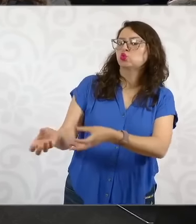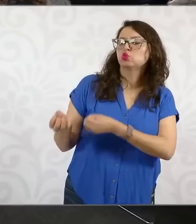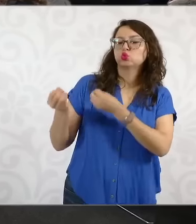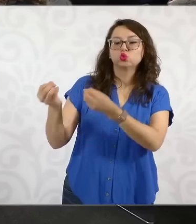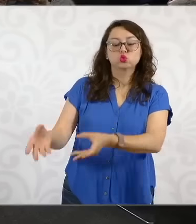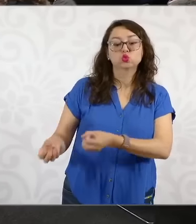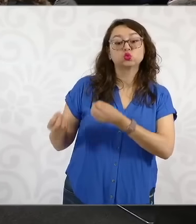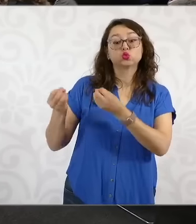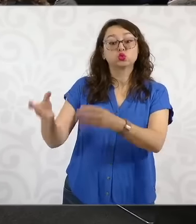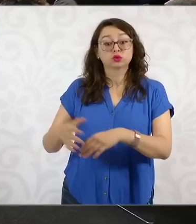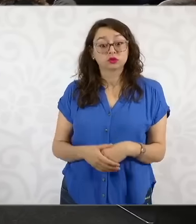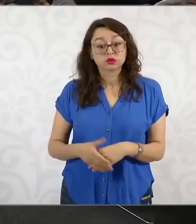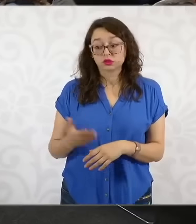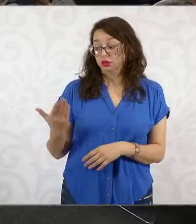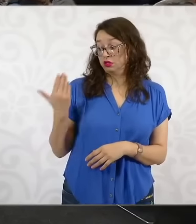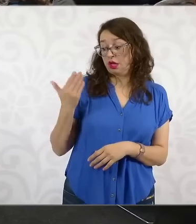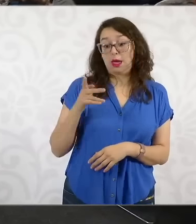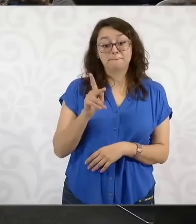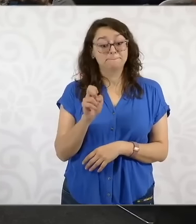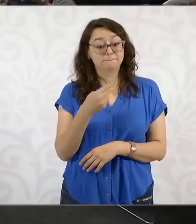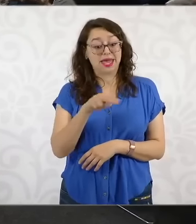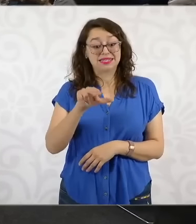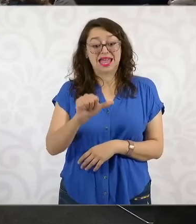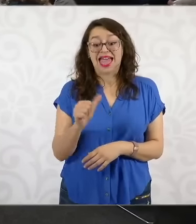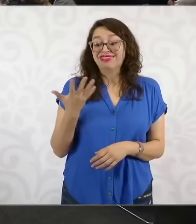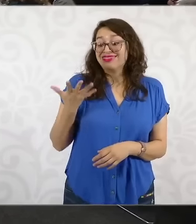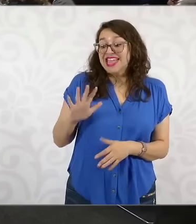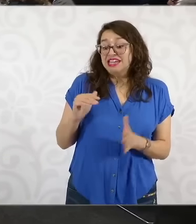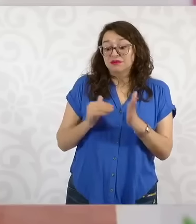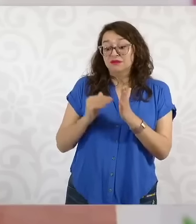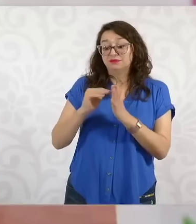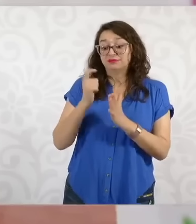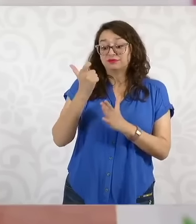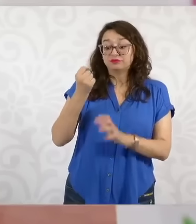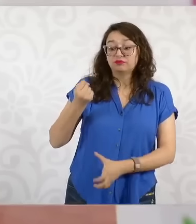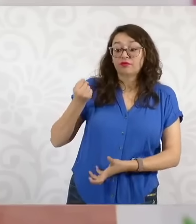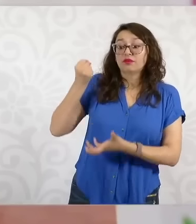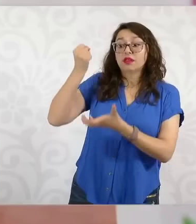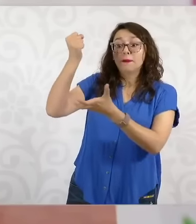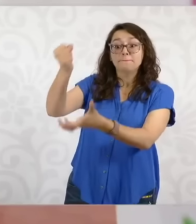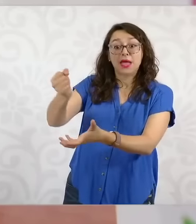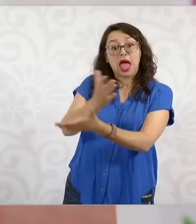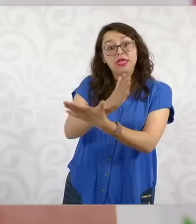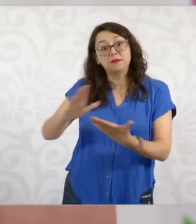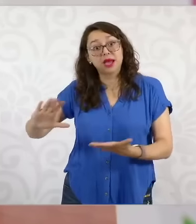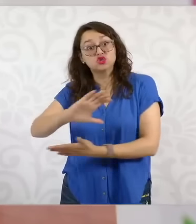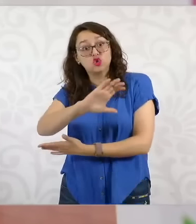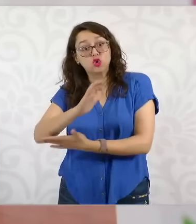a dar más de 10 millones de pesos a los medios, además de los contratos.